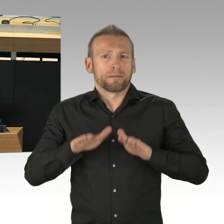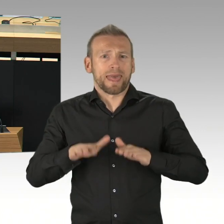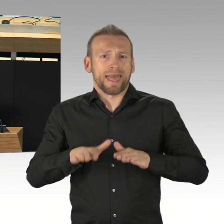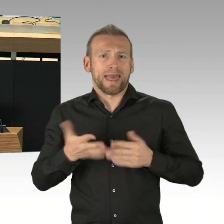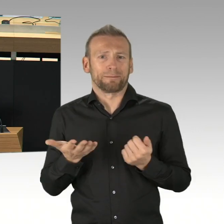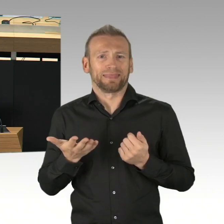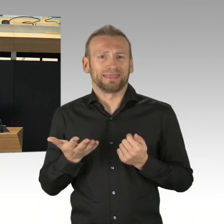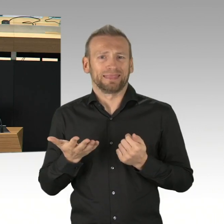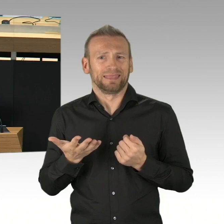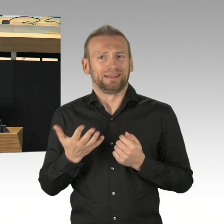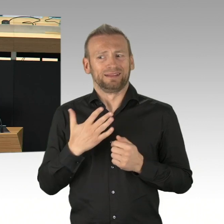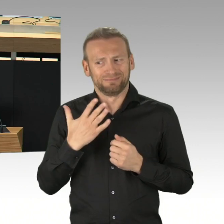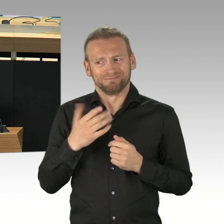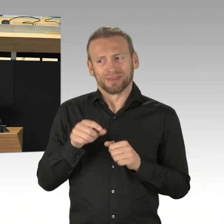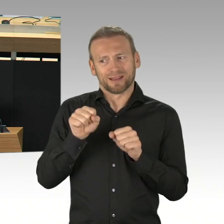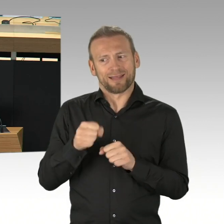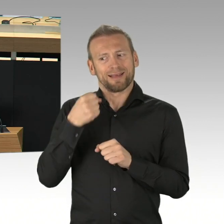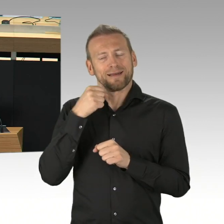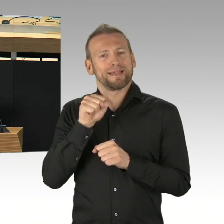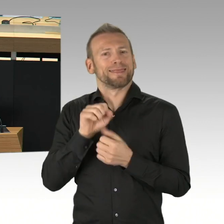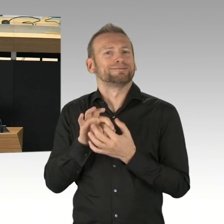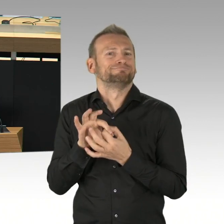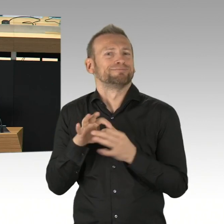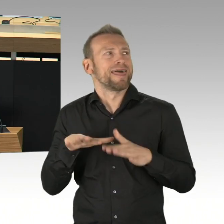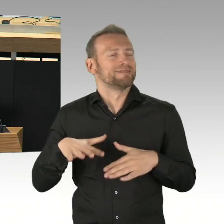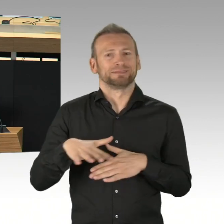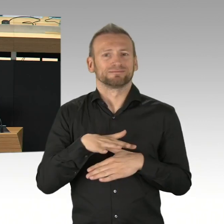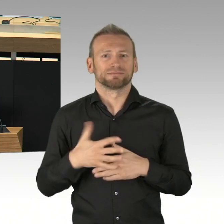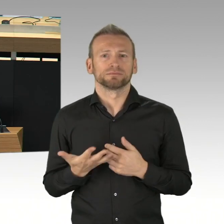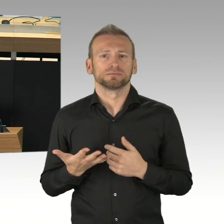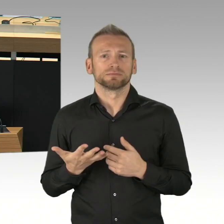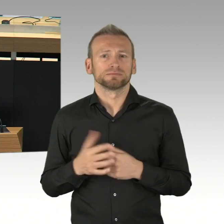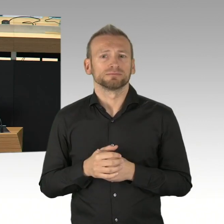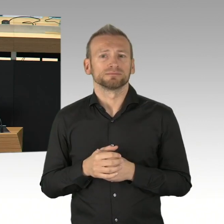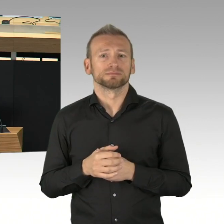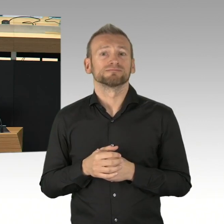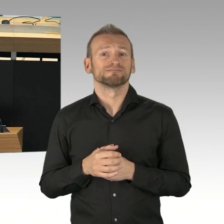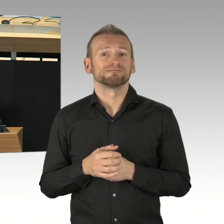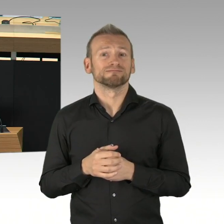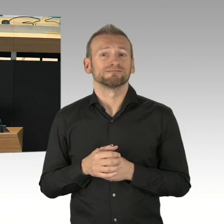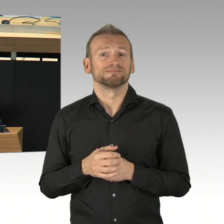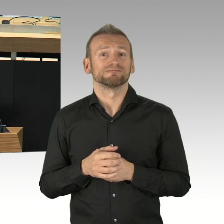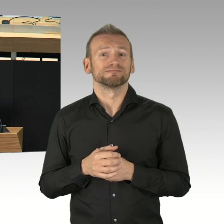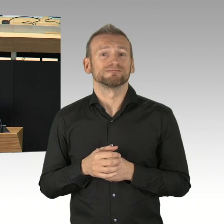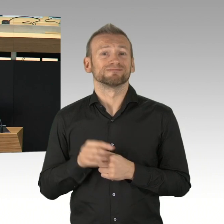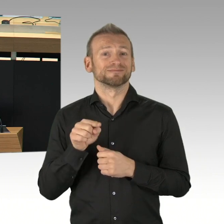Die sollen nach Ihrem Willen ihre Mieten halbieren können und sogar mehr. Um also zu verhindern,